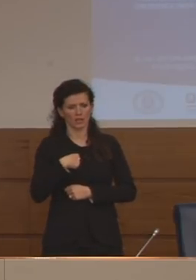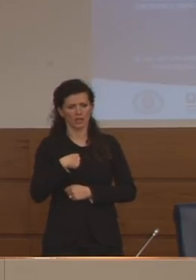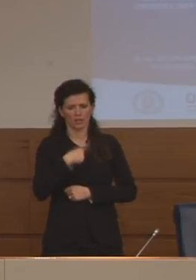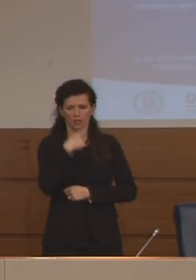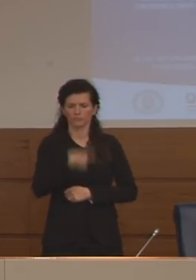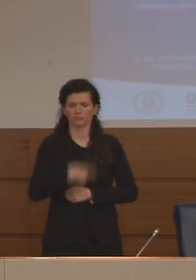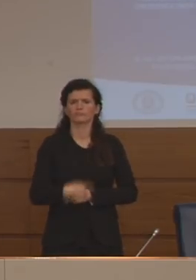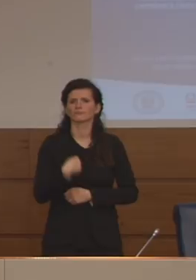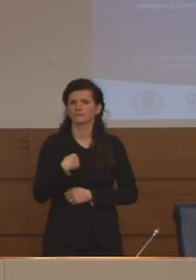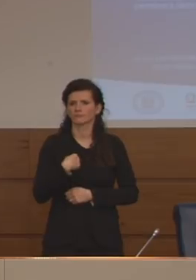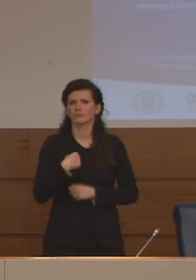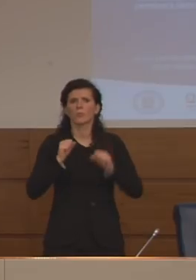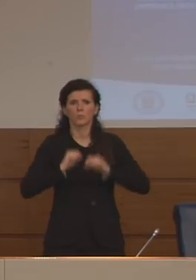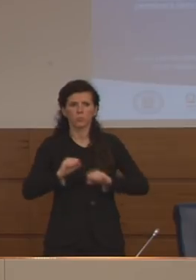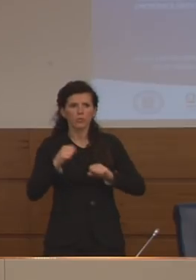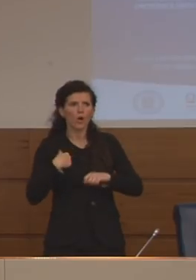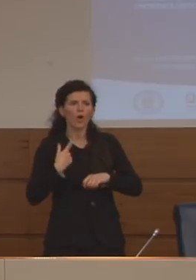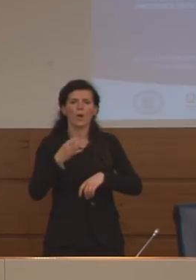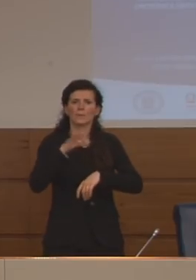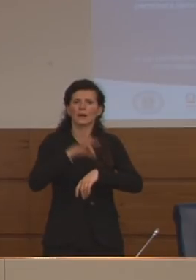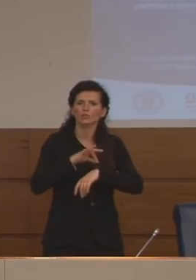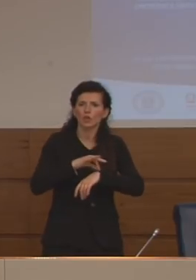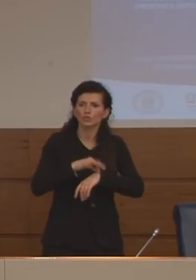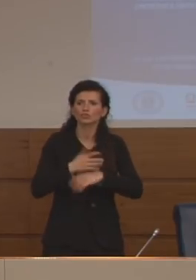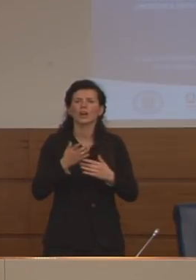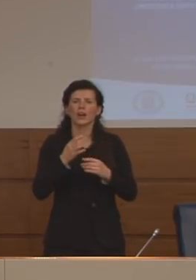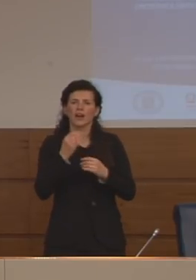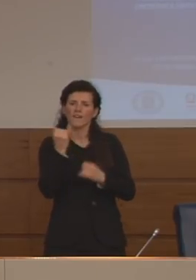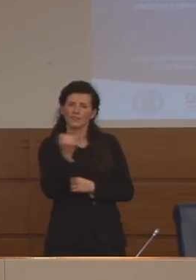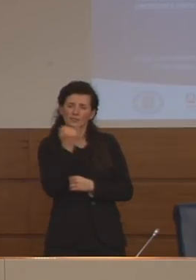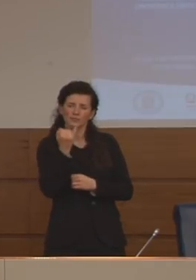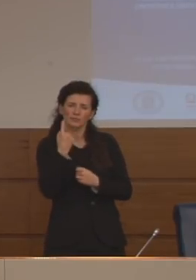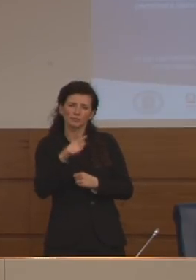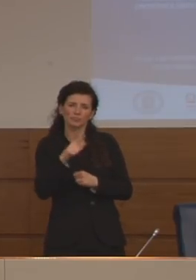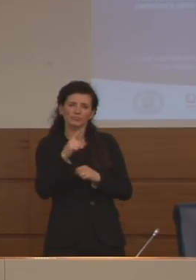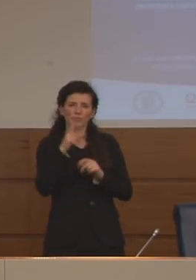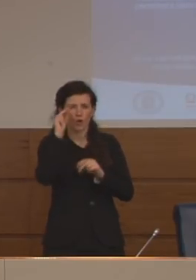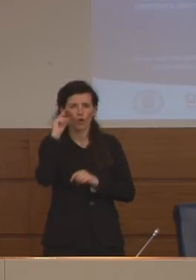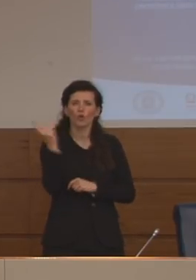patologia, insomma delle famose goccioline, le diffondiamo intorno.